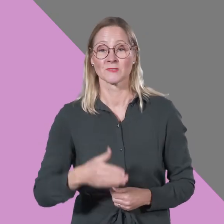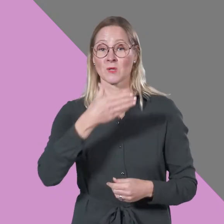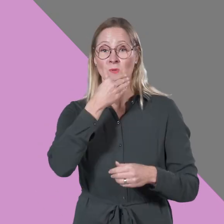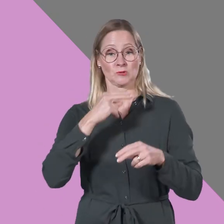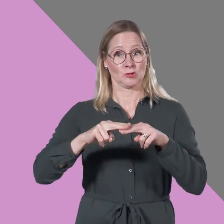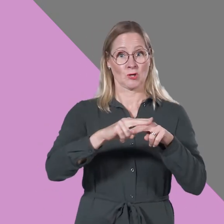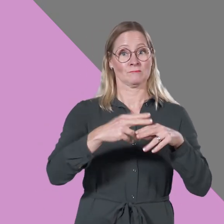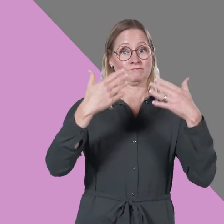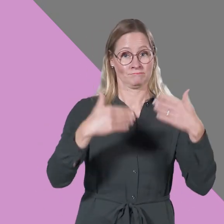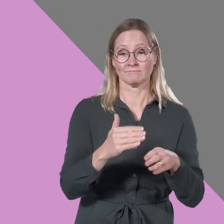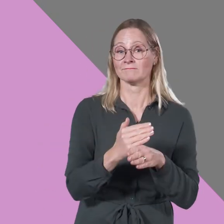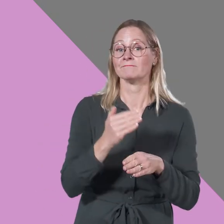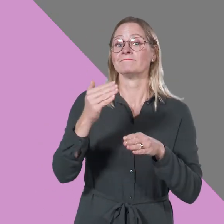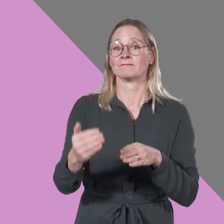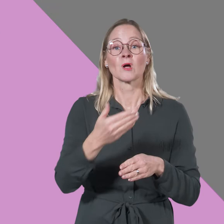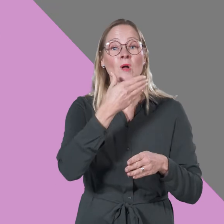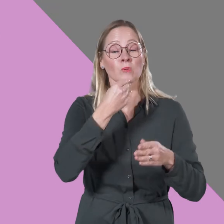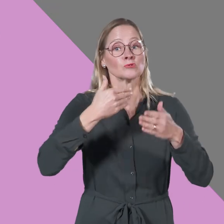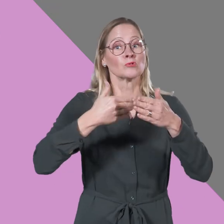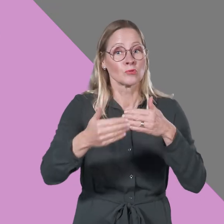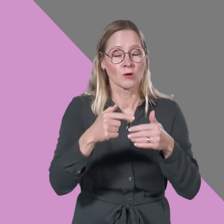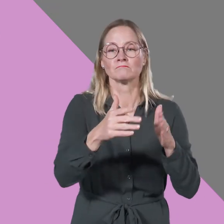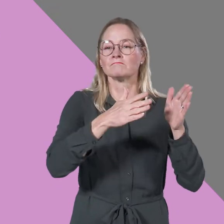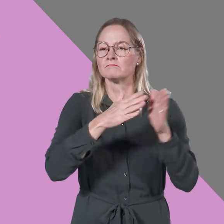Nuorisokokouksen jälkeen nuorisotyö järjestää -